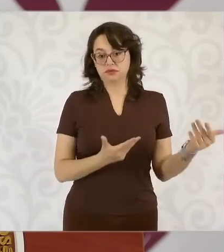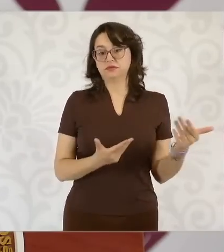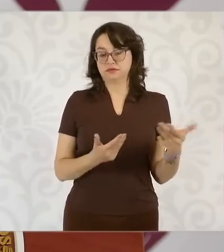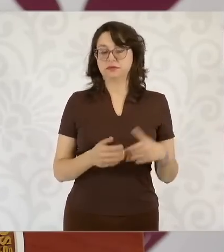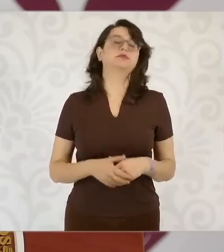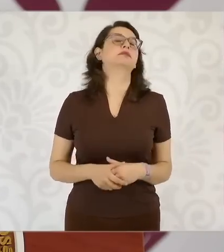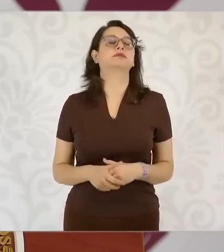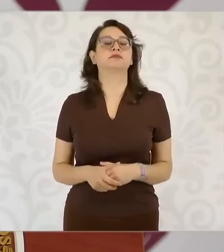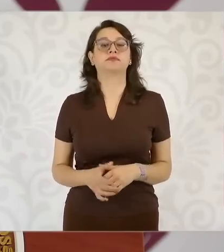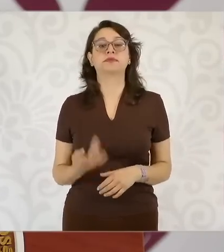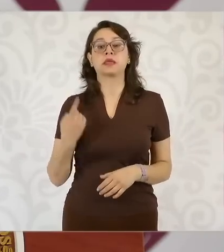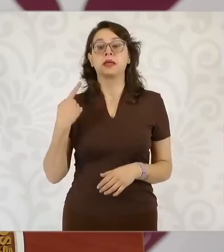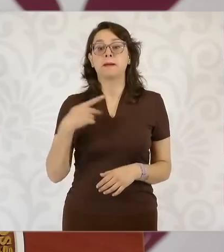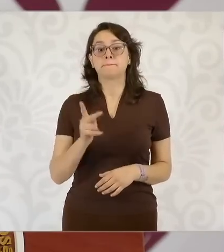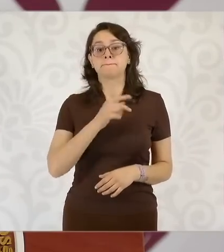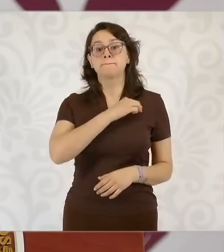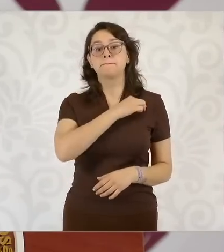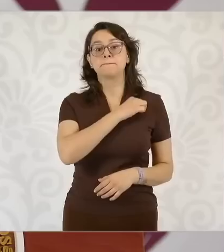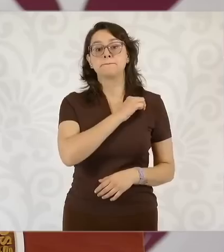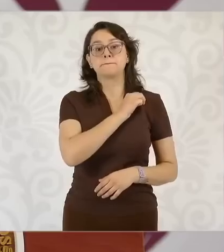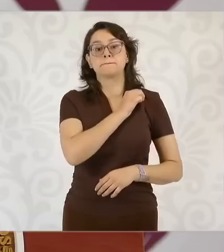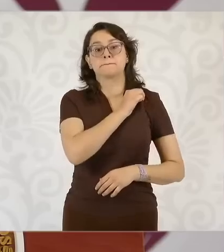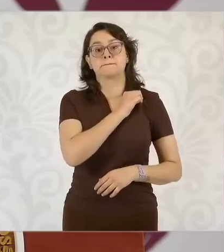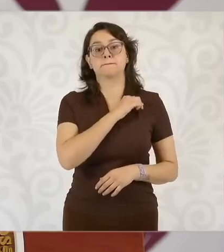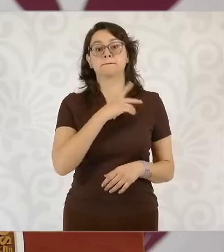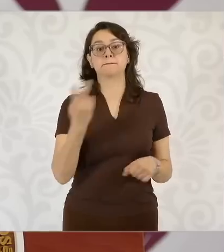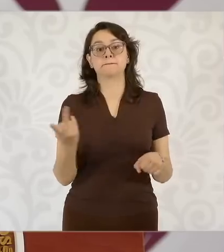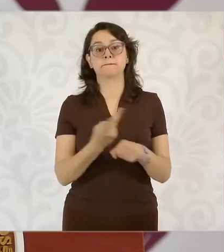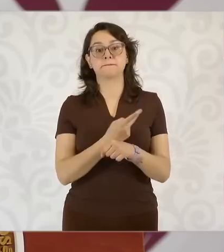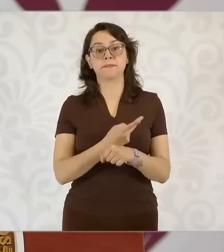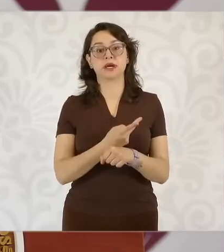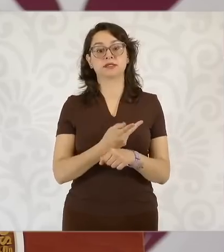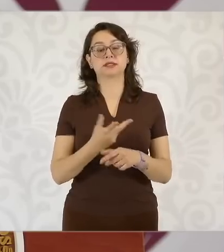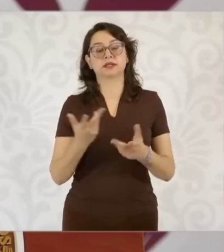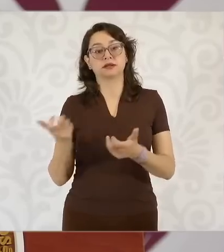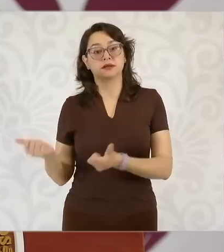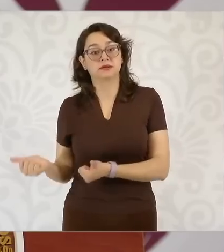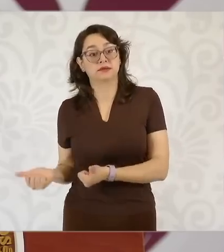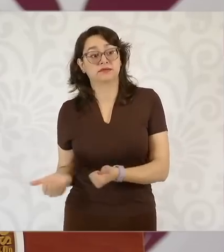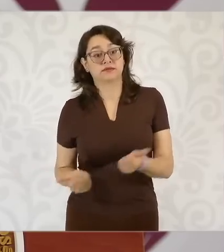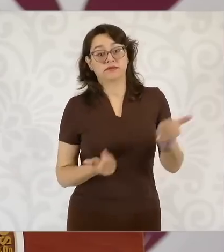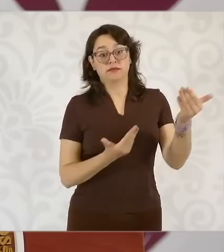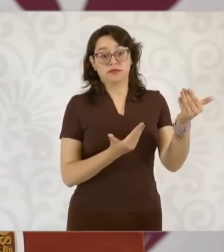pero esa exportación que se envía precisamente por la integración comercial genera empleos